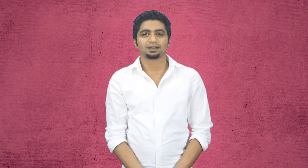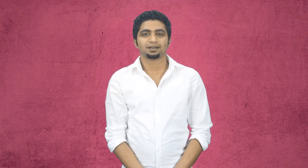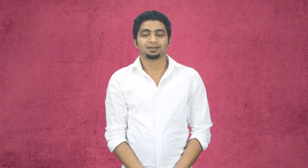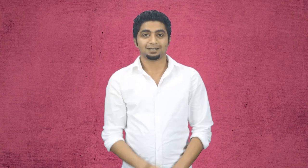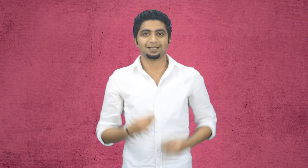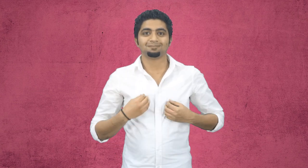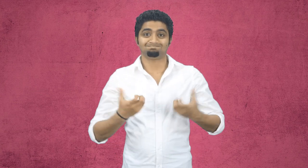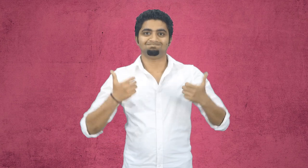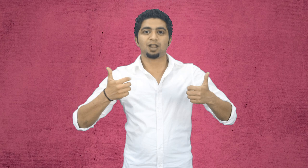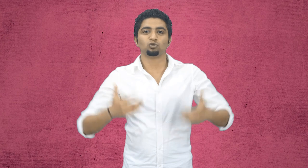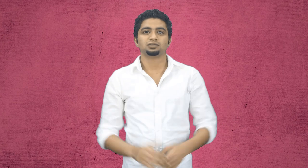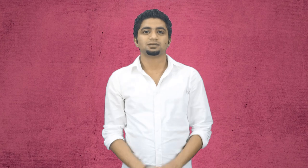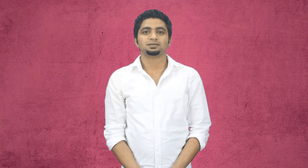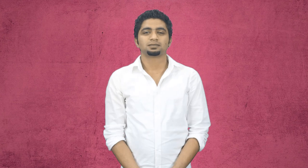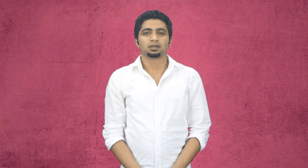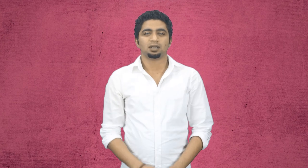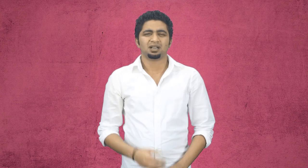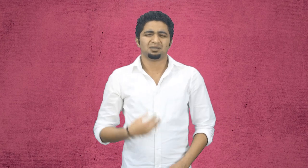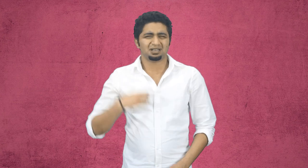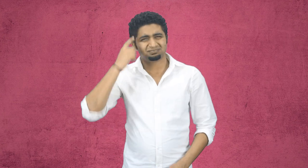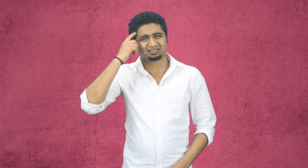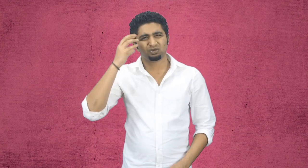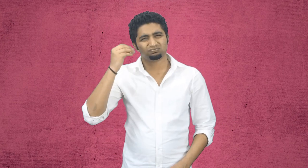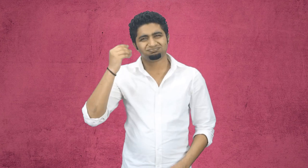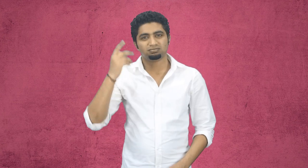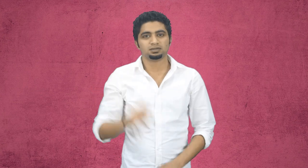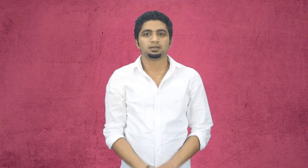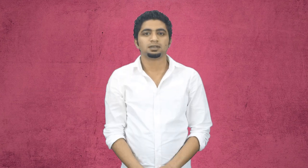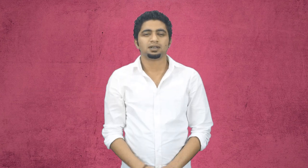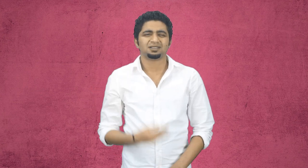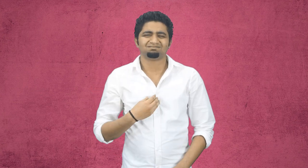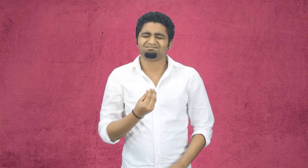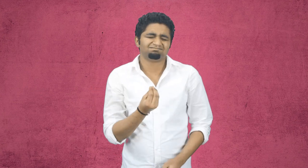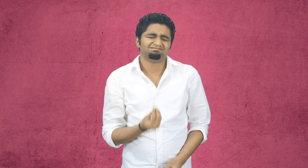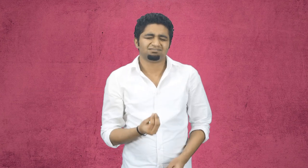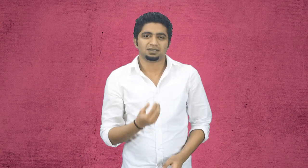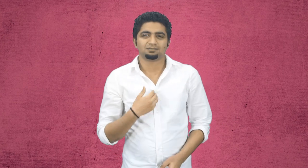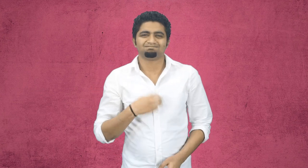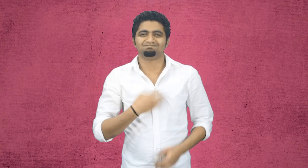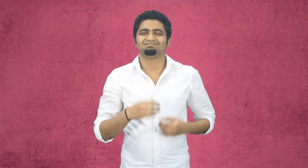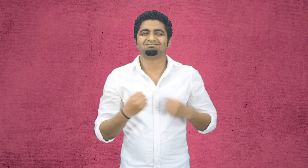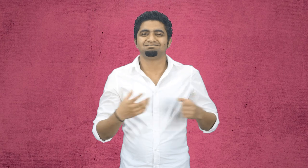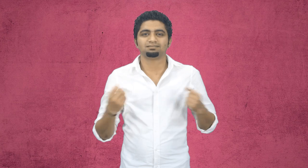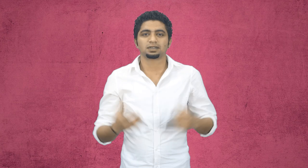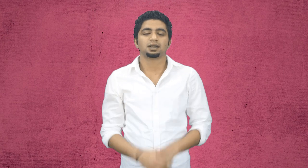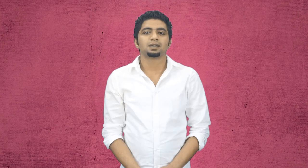Ich bin stolz. Ich mache mir Sorgen. Ich bin traurig.